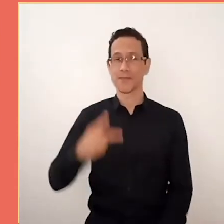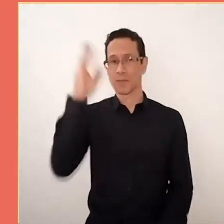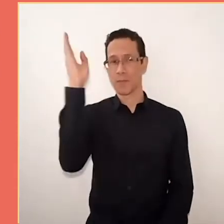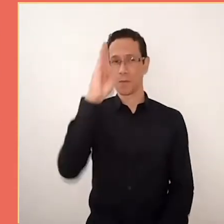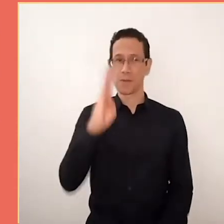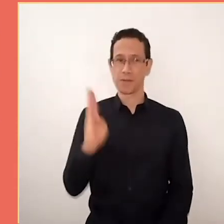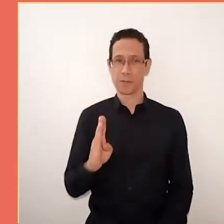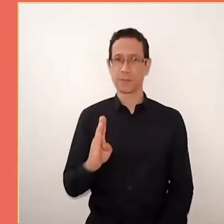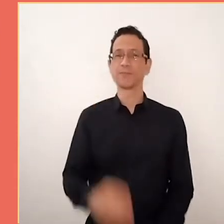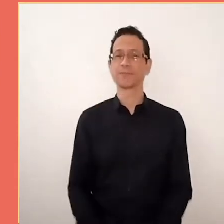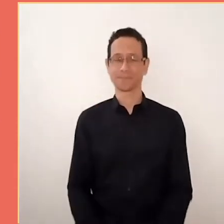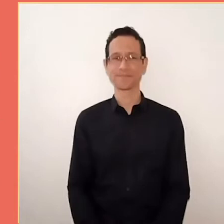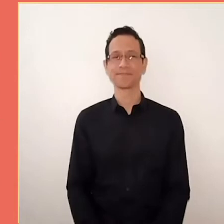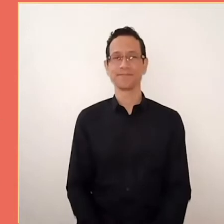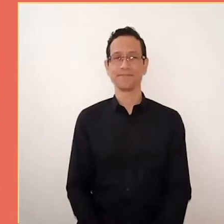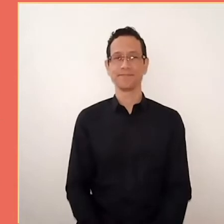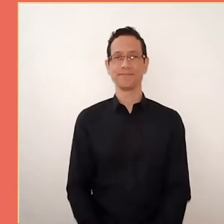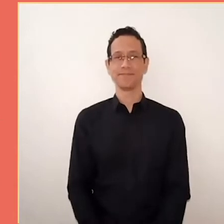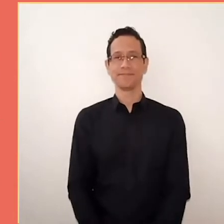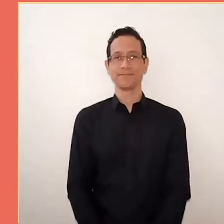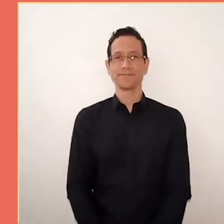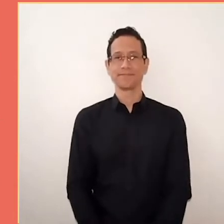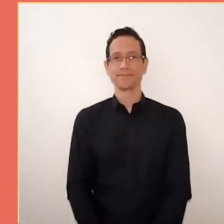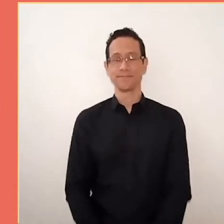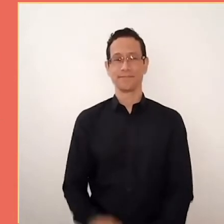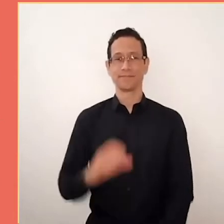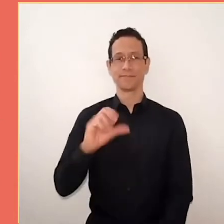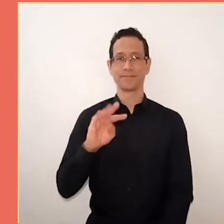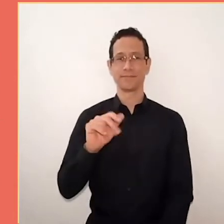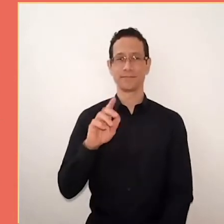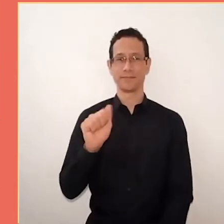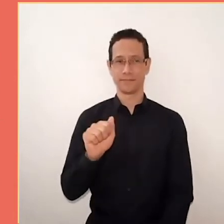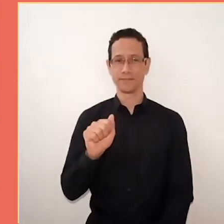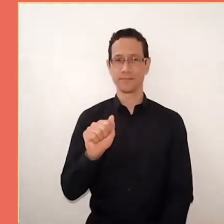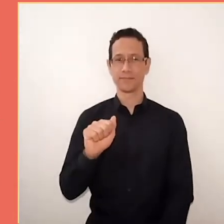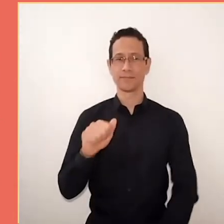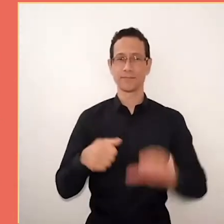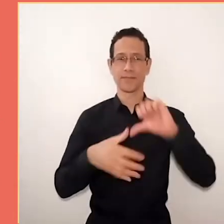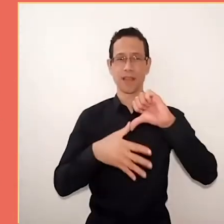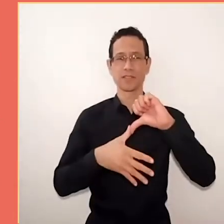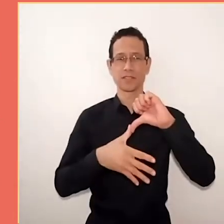É coordenadora do Brasil da Cátedra Latino-Americana e Caribeña de Leitura e Escritura.